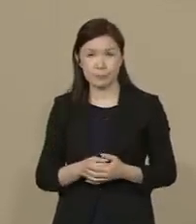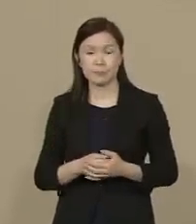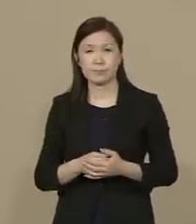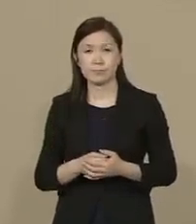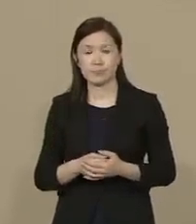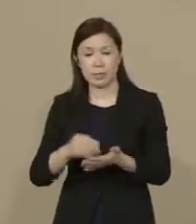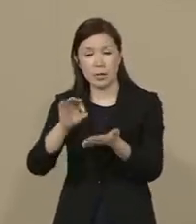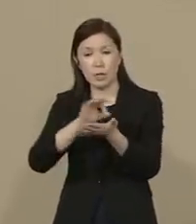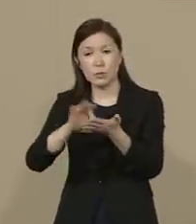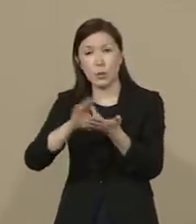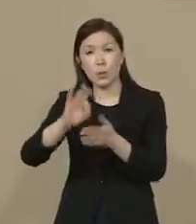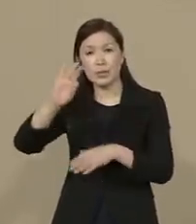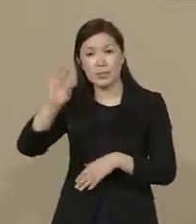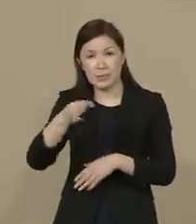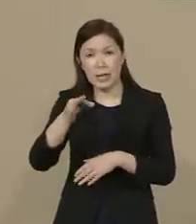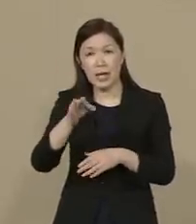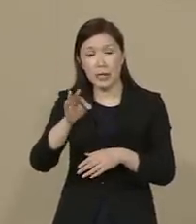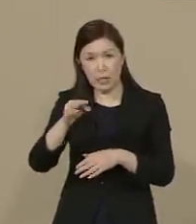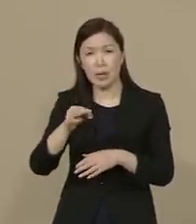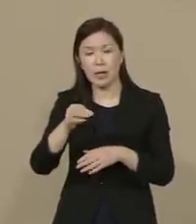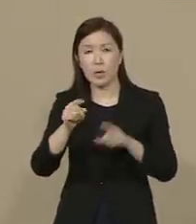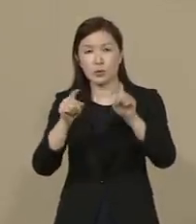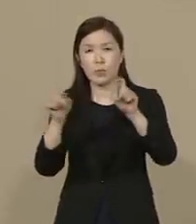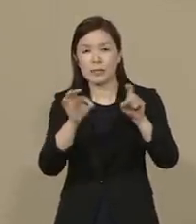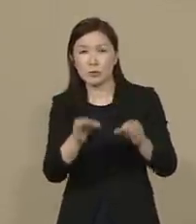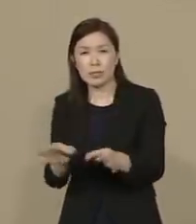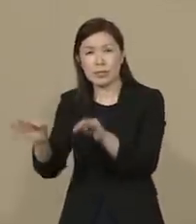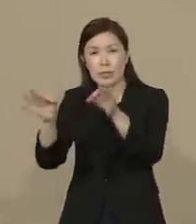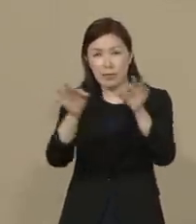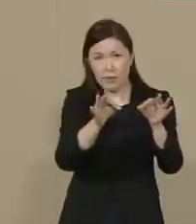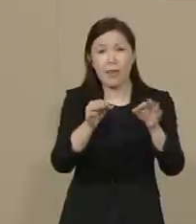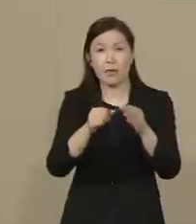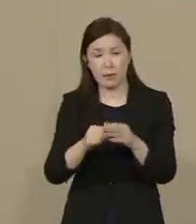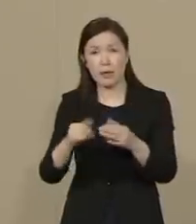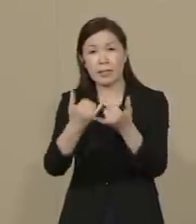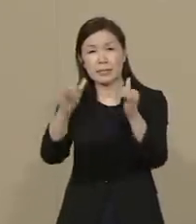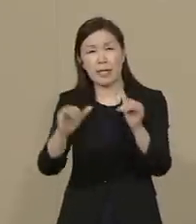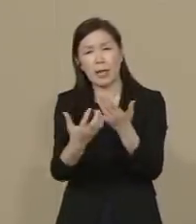消費税率引き上げの延期で 「社会保障の財源が心配だ」